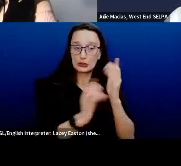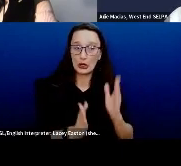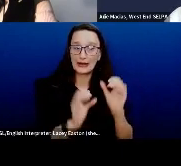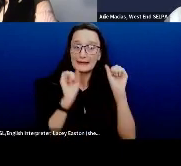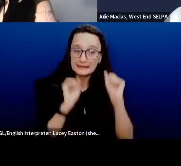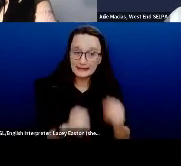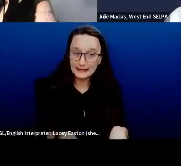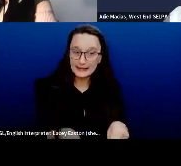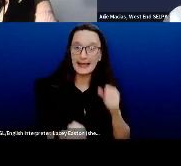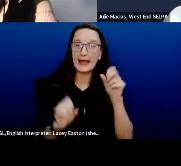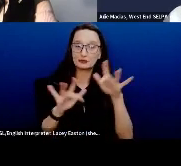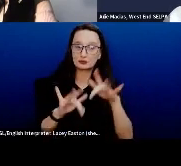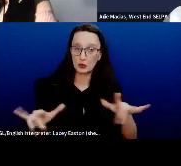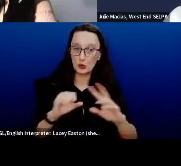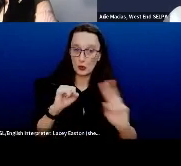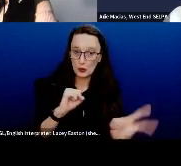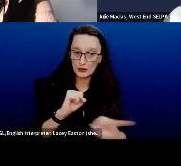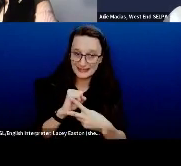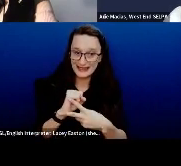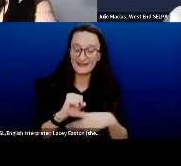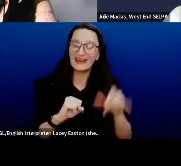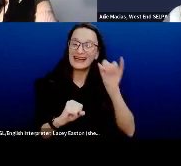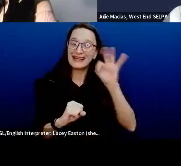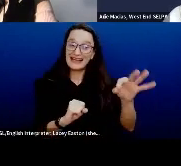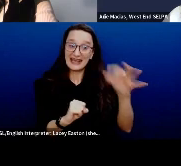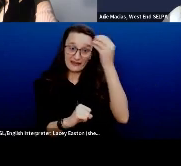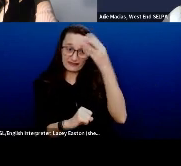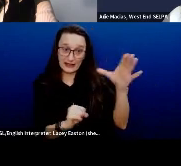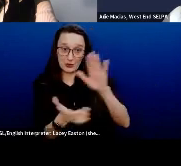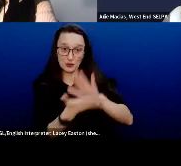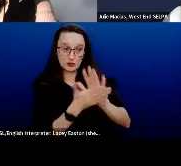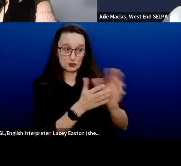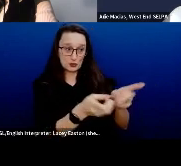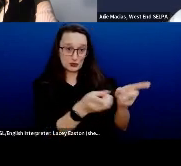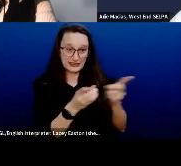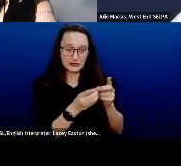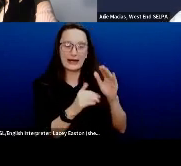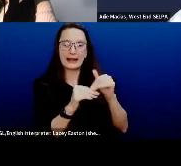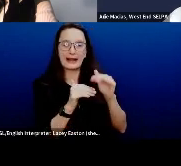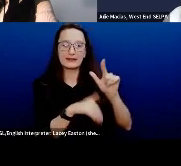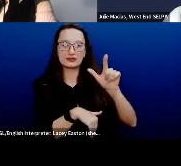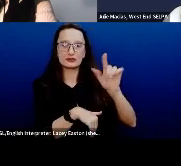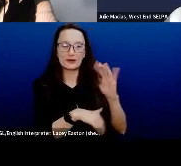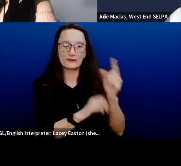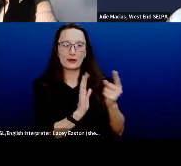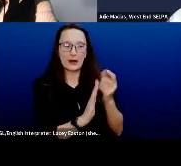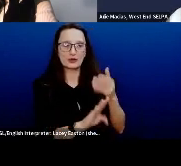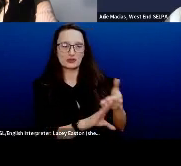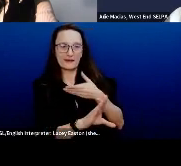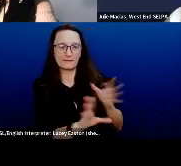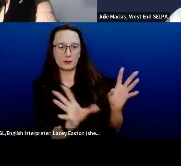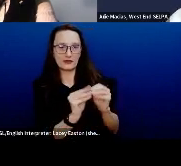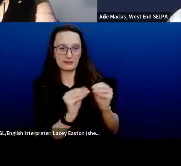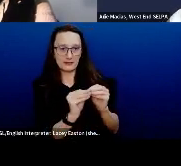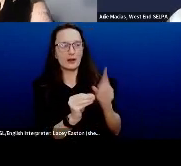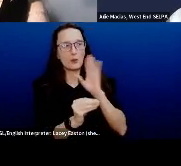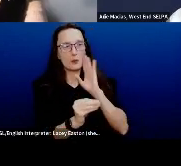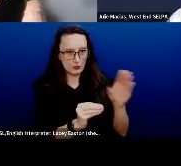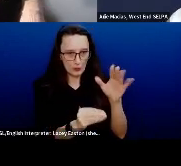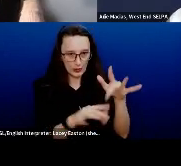distrito escolar al menos 24 horas antes de la reunión. Opciones del Programa: la participación de los padres en